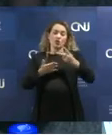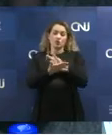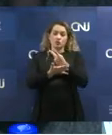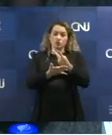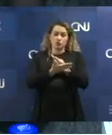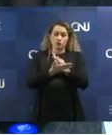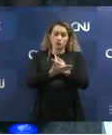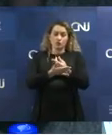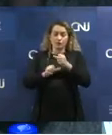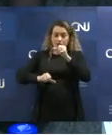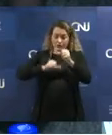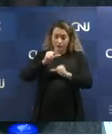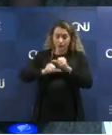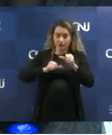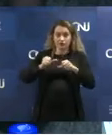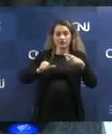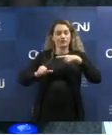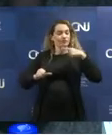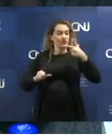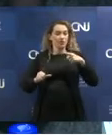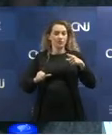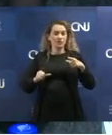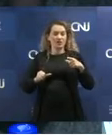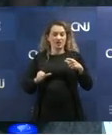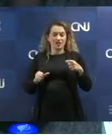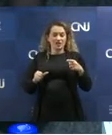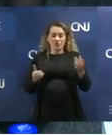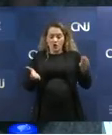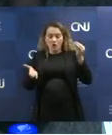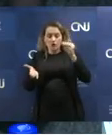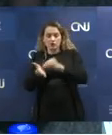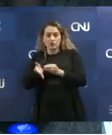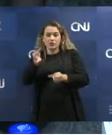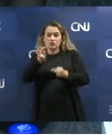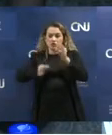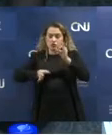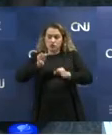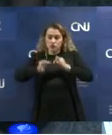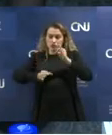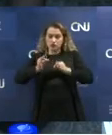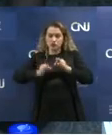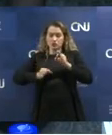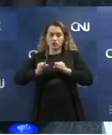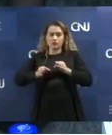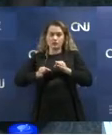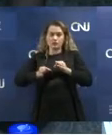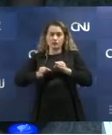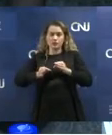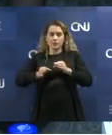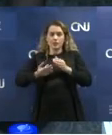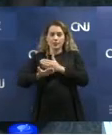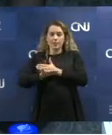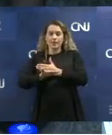não havendo fundamento jurídico, até em termos de precedente da decisão desse Conselho.